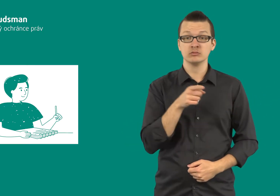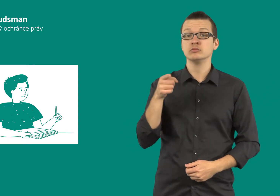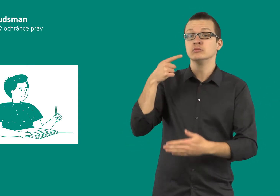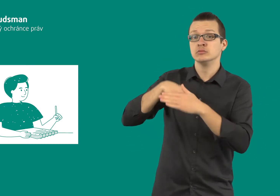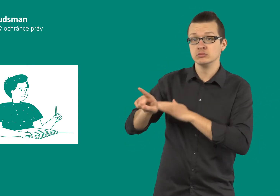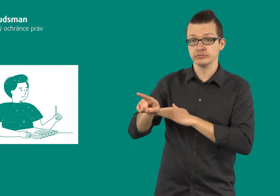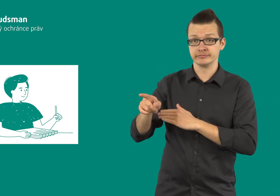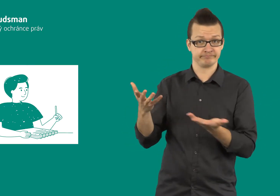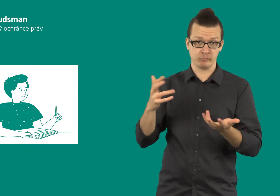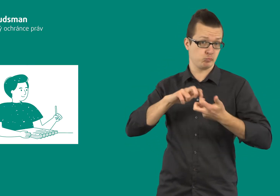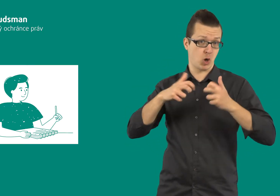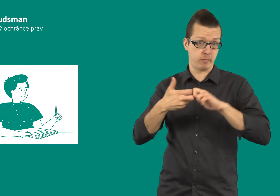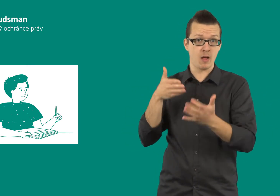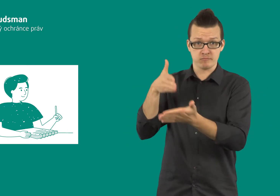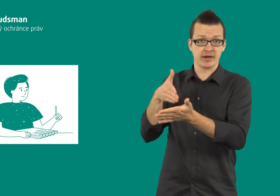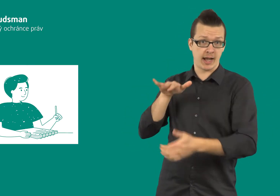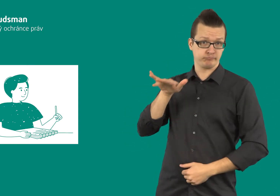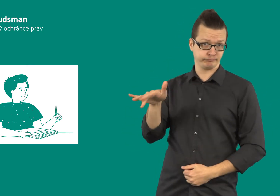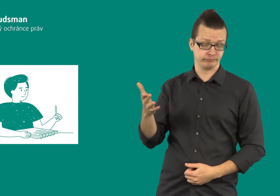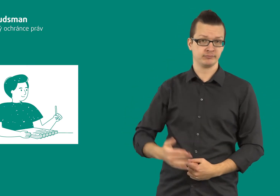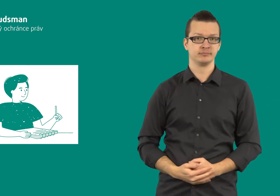je přístupnost velice slabá.